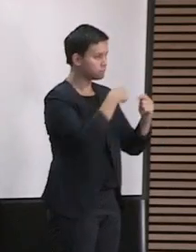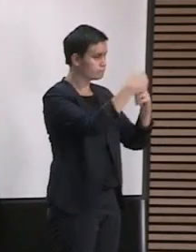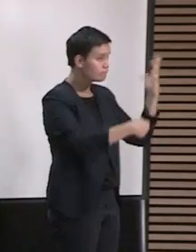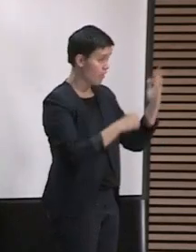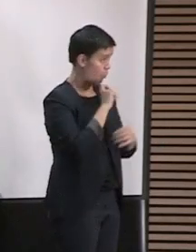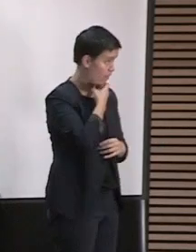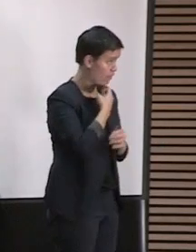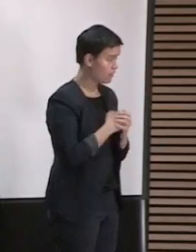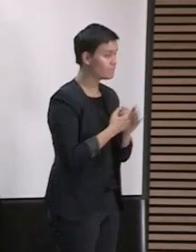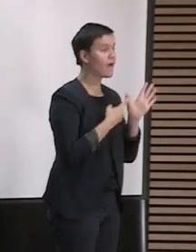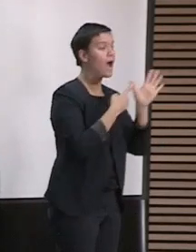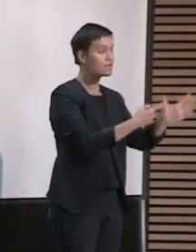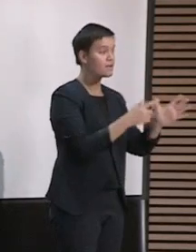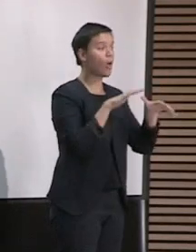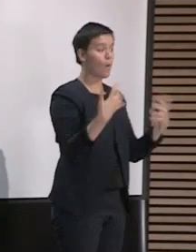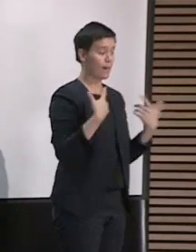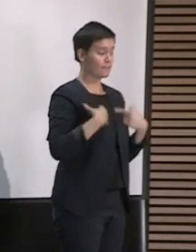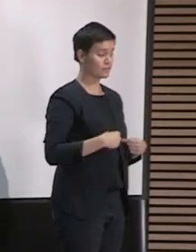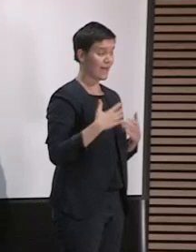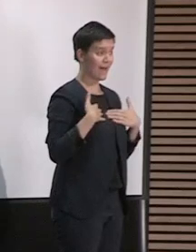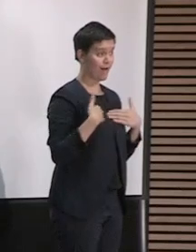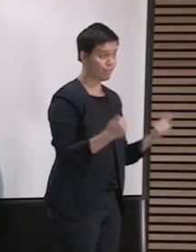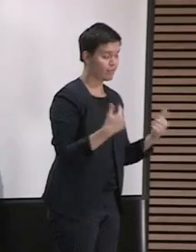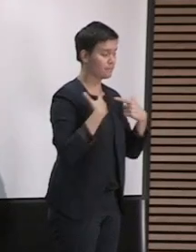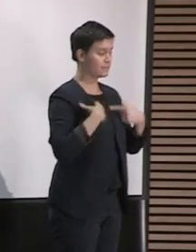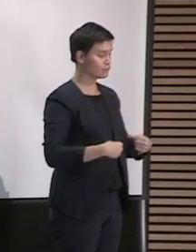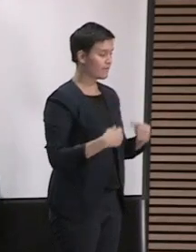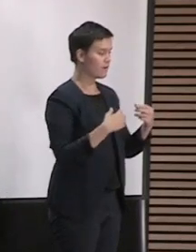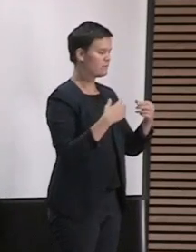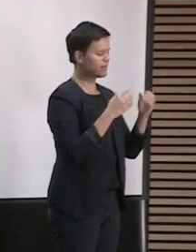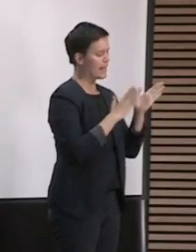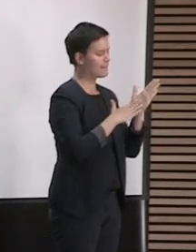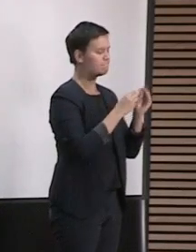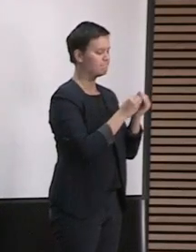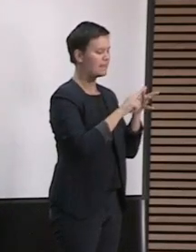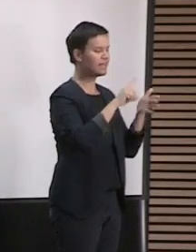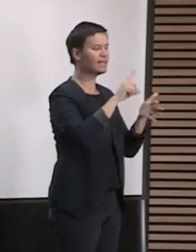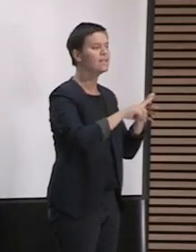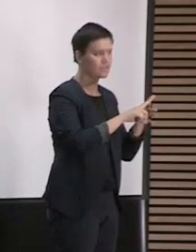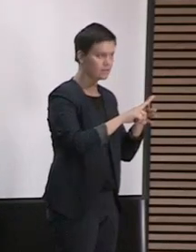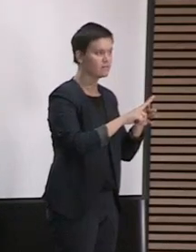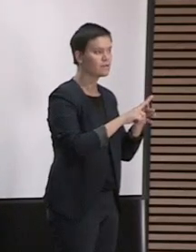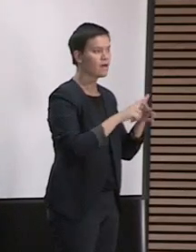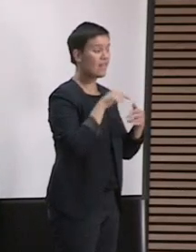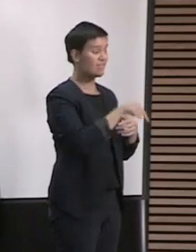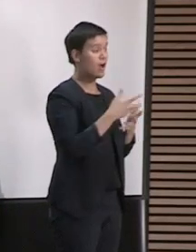whakakii i runga i tena. He maha nga korerorero me Air New